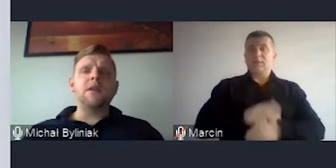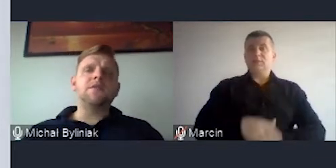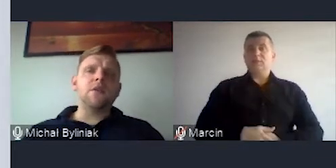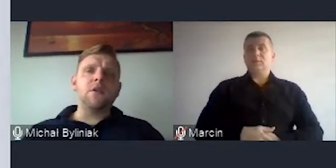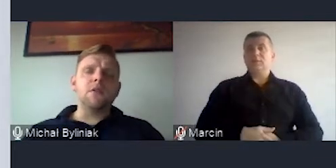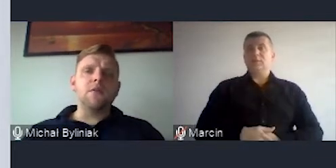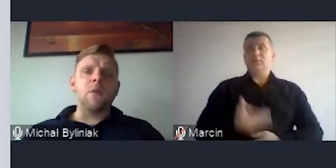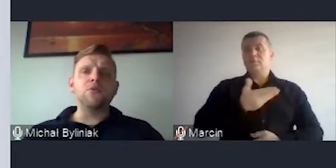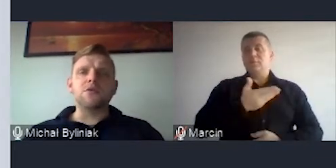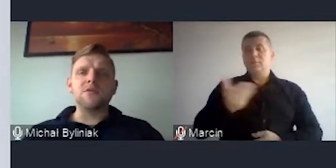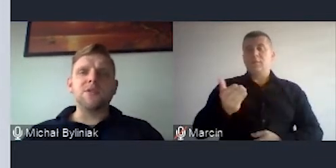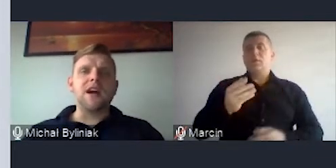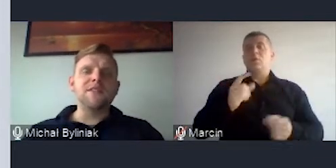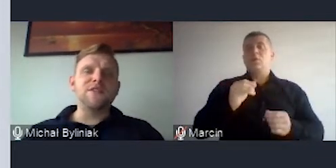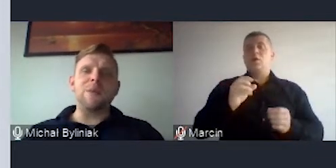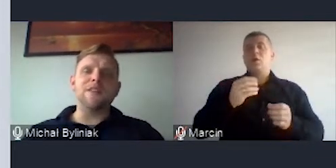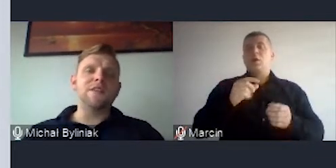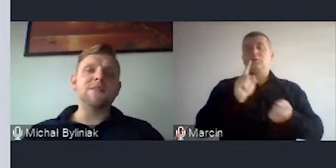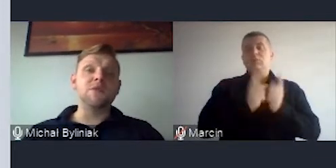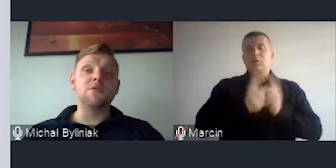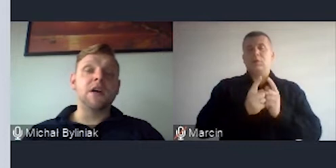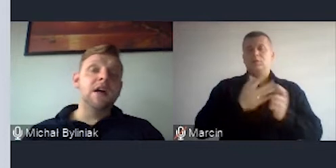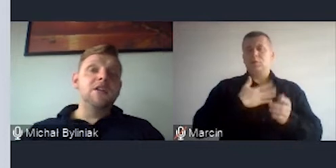czy Państwo opuszczą spotkanie w nieplanowany sposób czy mi się to zdarzy,